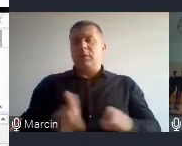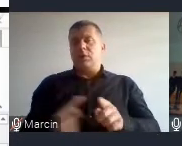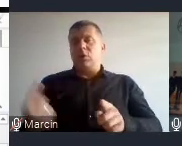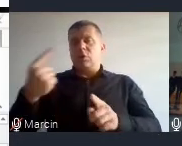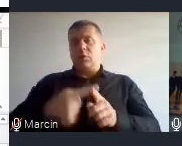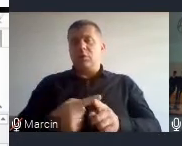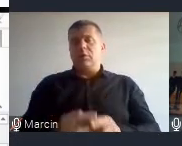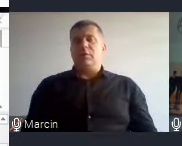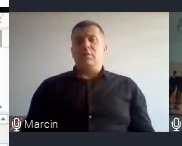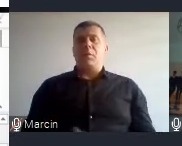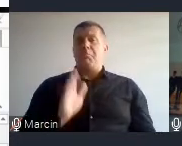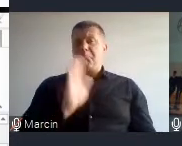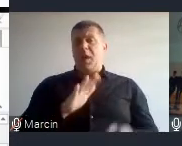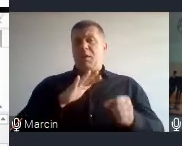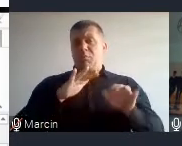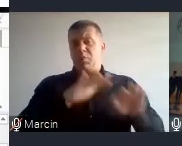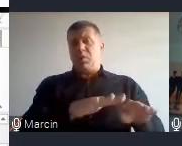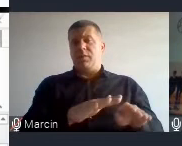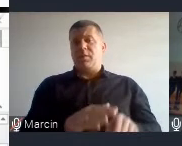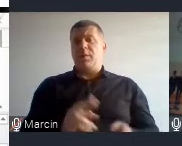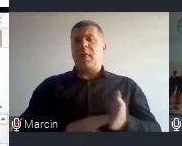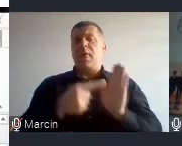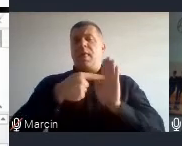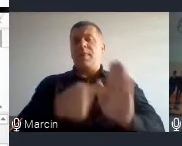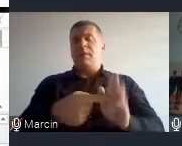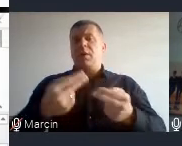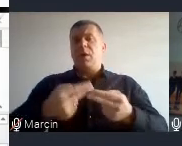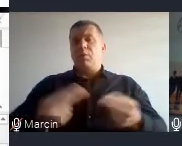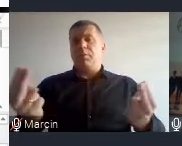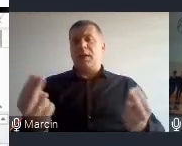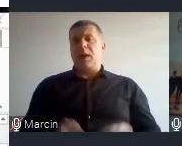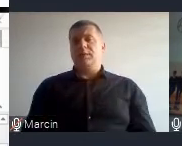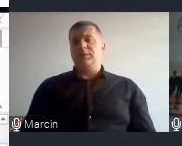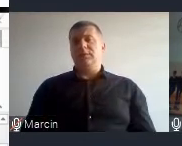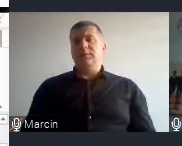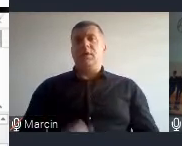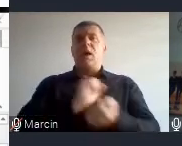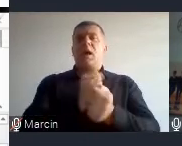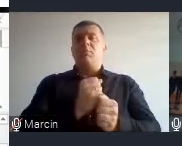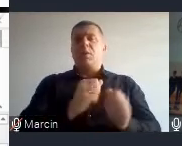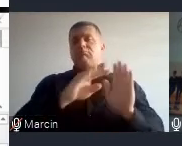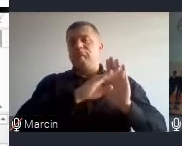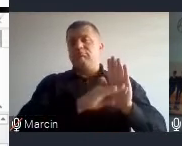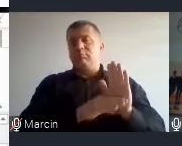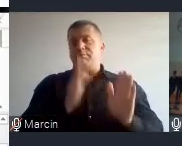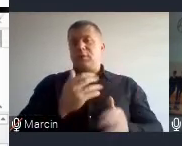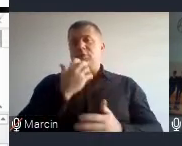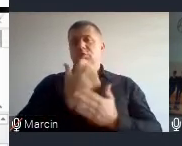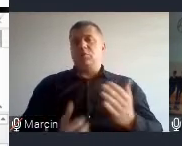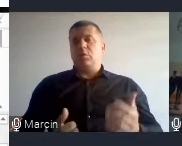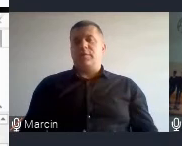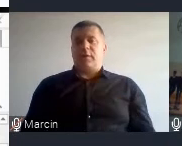, bo będzie to będzie wpływać chociażby na terminy publikacji, albo na procedury, które będziemy stosować.